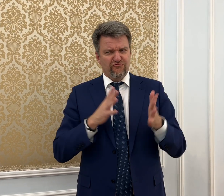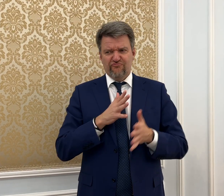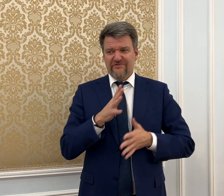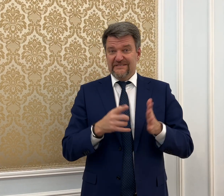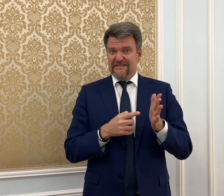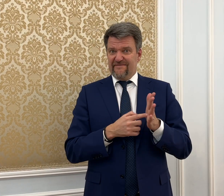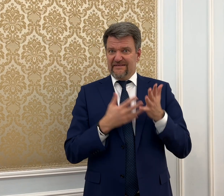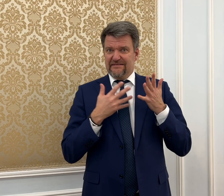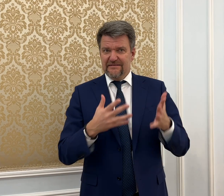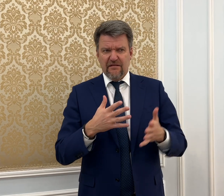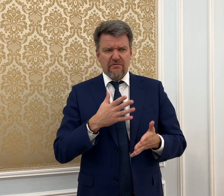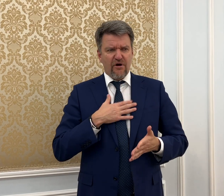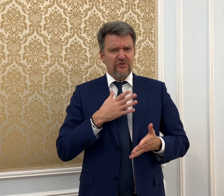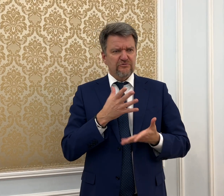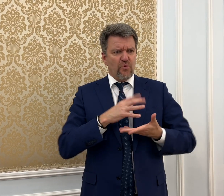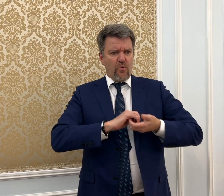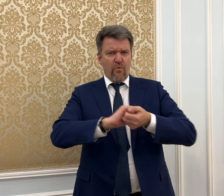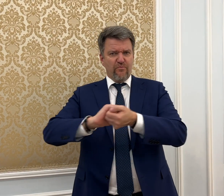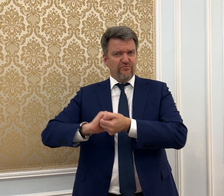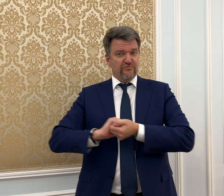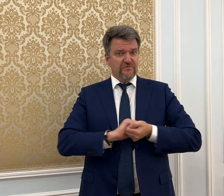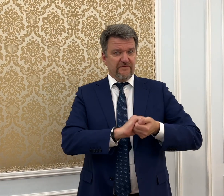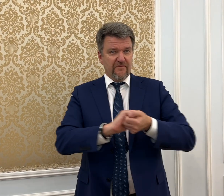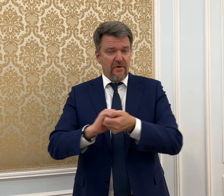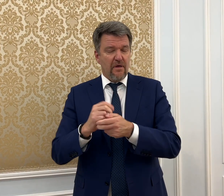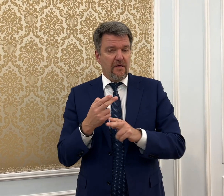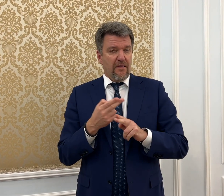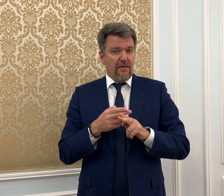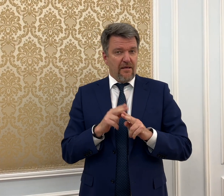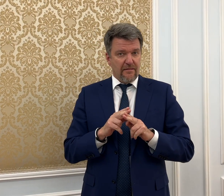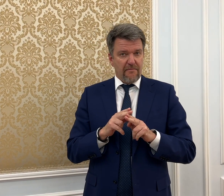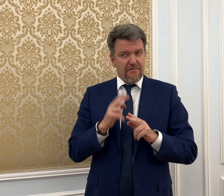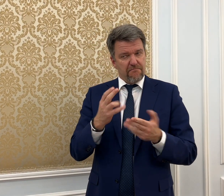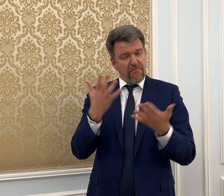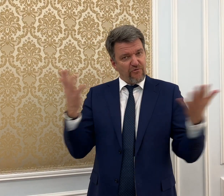жестовый язык, показать наше сообщество.